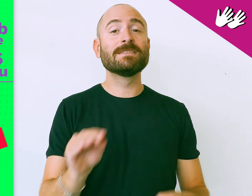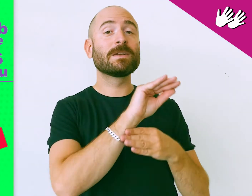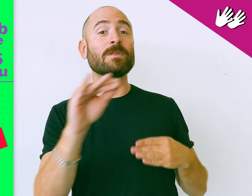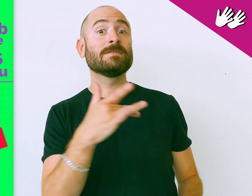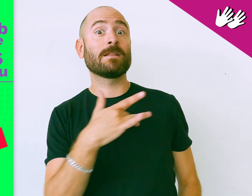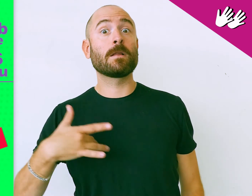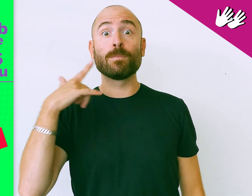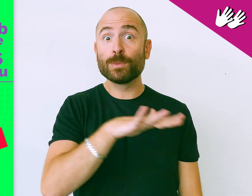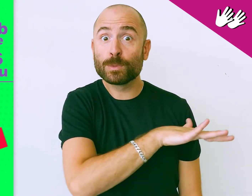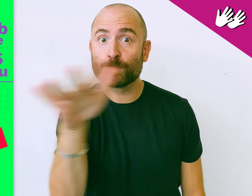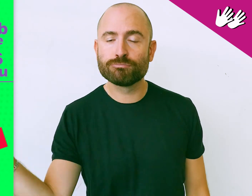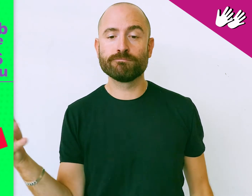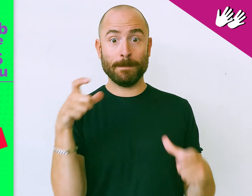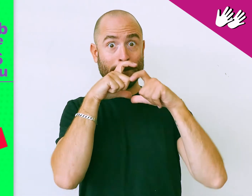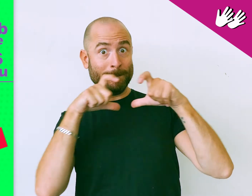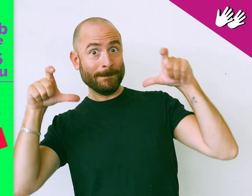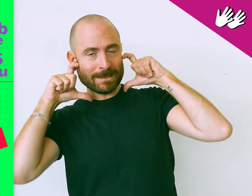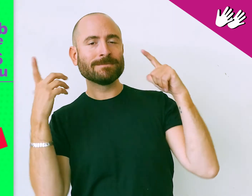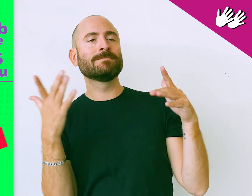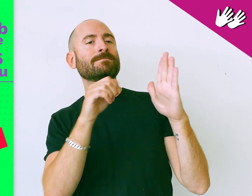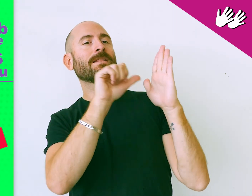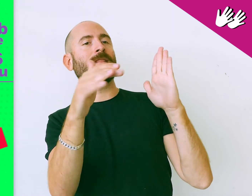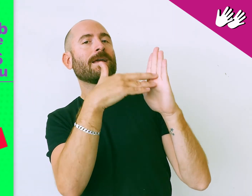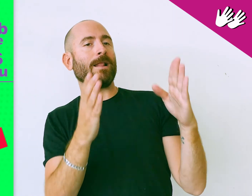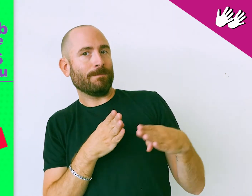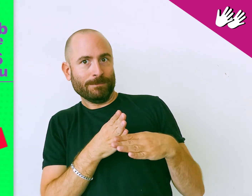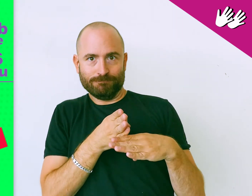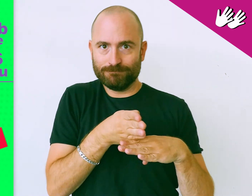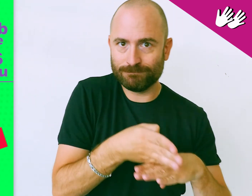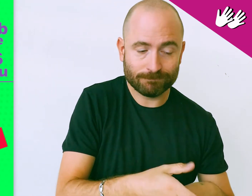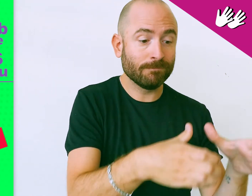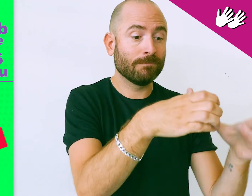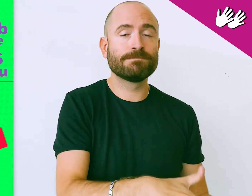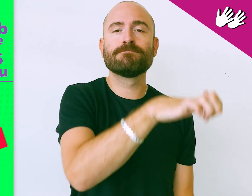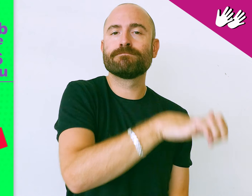Pour la sécurité sanitaire de tous, merci de veiller à respecter la distanciation physique,